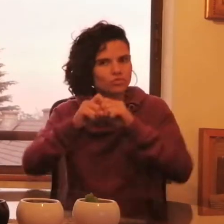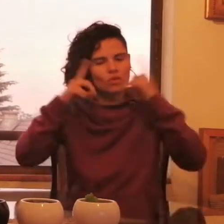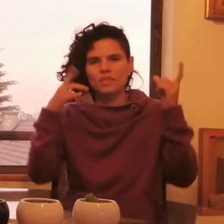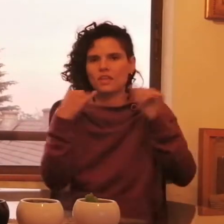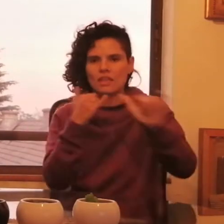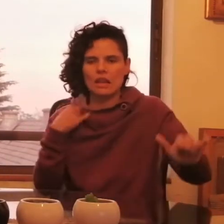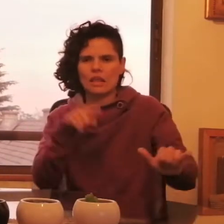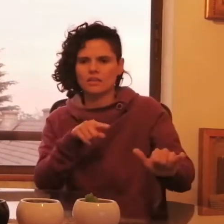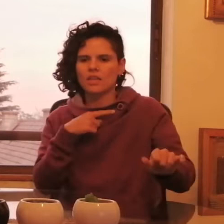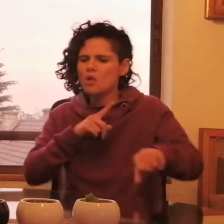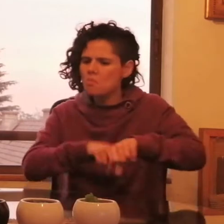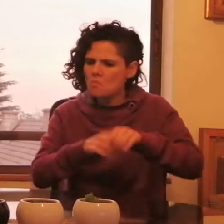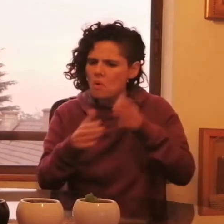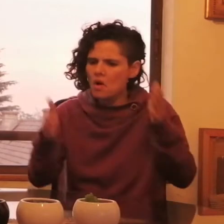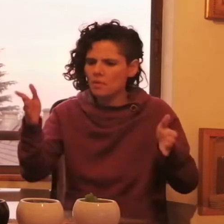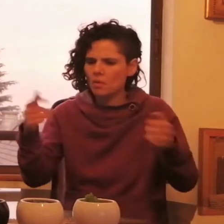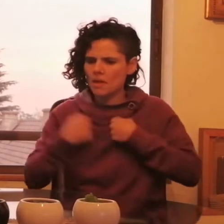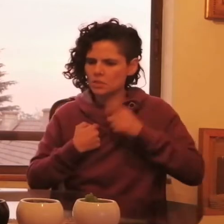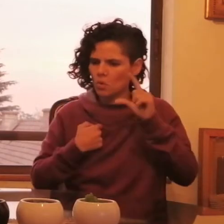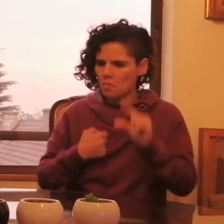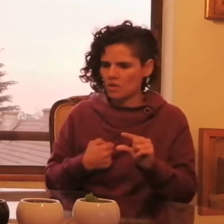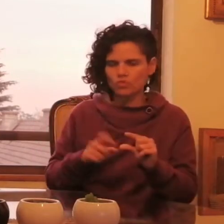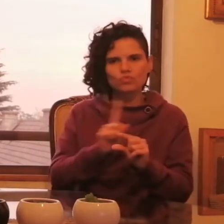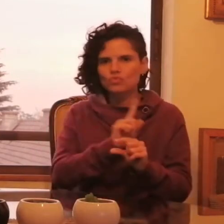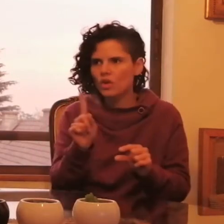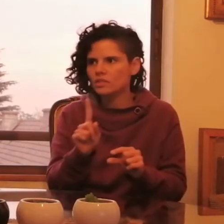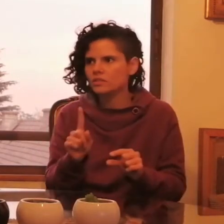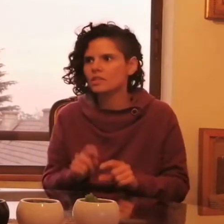época que se suponía que era menos machismo - no queremos tampoco como entrar a caer